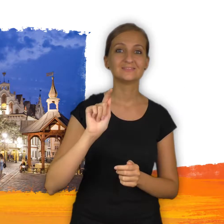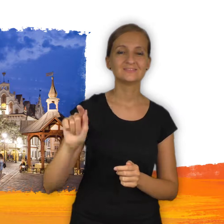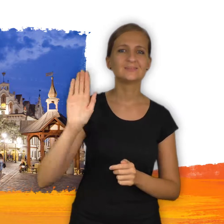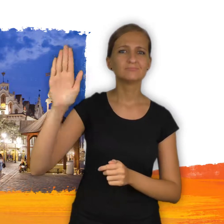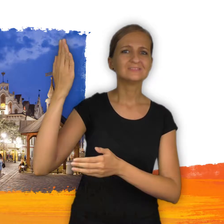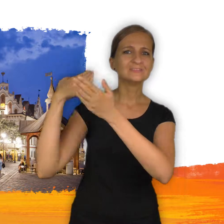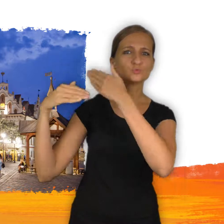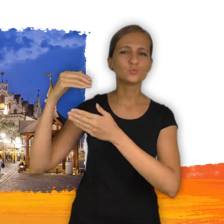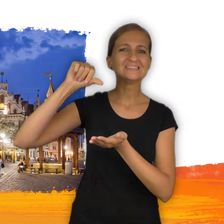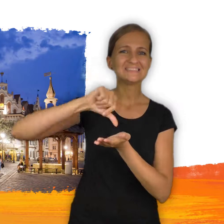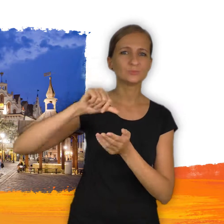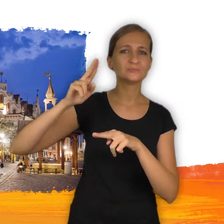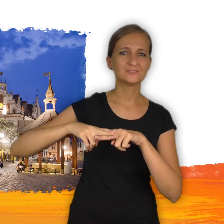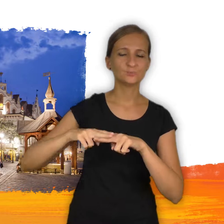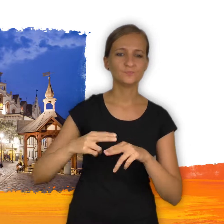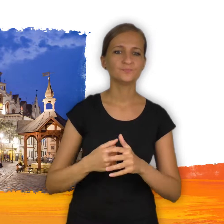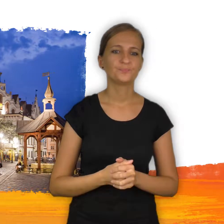Rynek i ratusz jako historyczne centrum Rzeszowa.